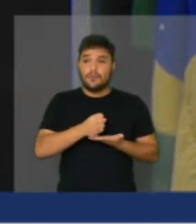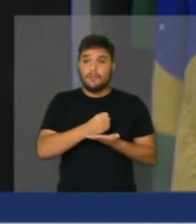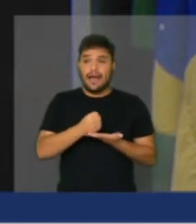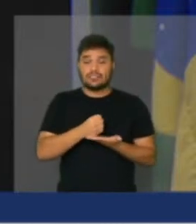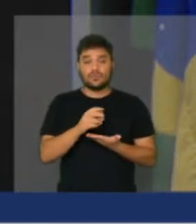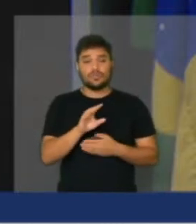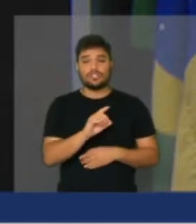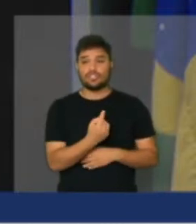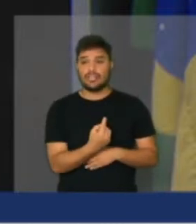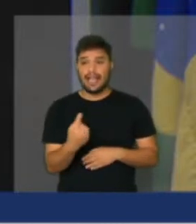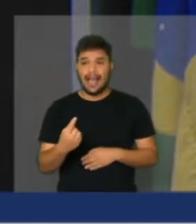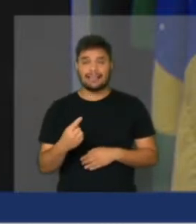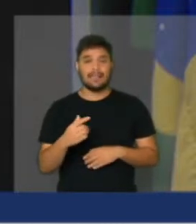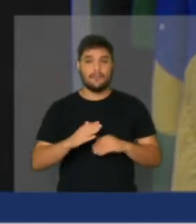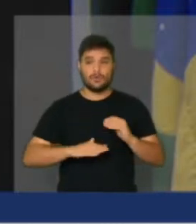DO MAGISTÉRIO E DA CRESCENTE MUNICIPALIZAÇÃO DE